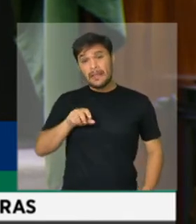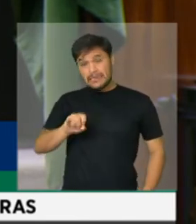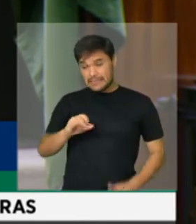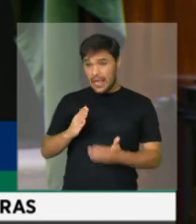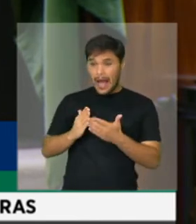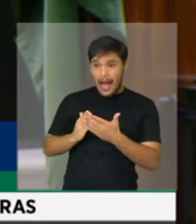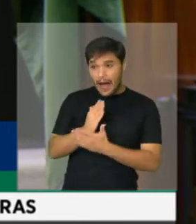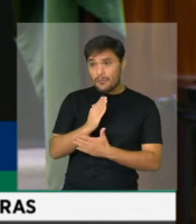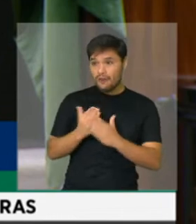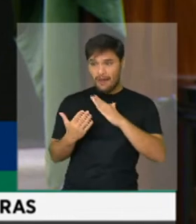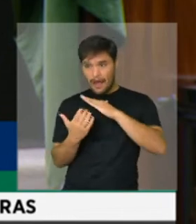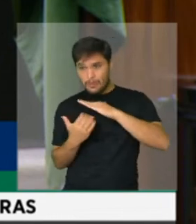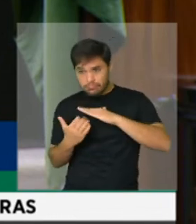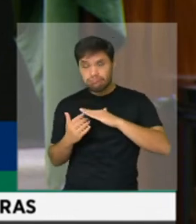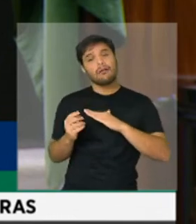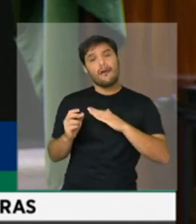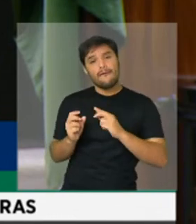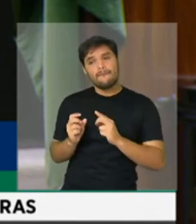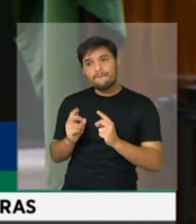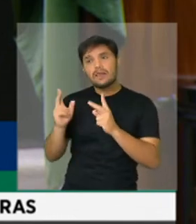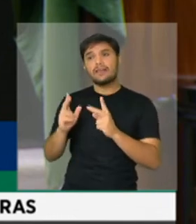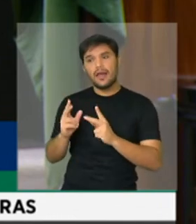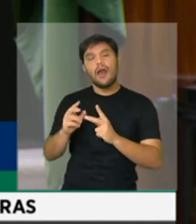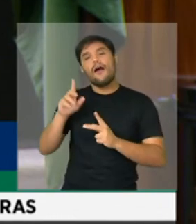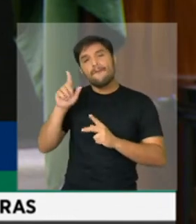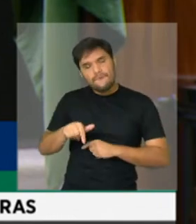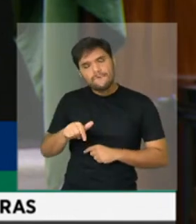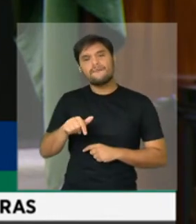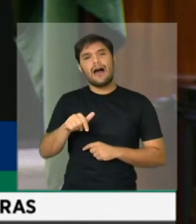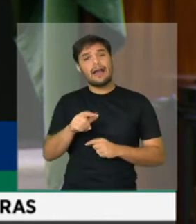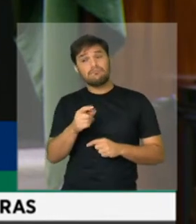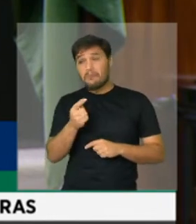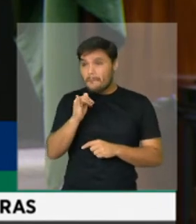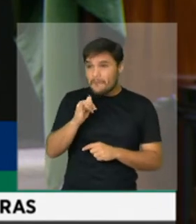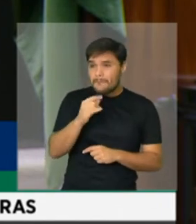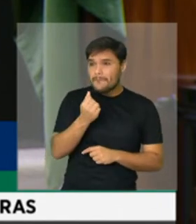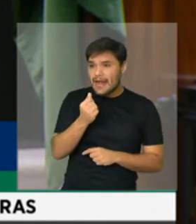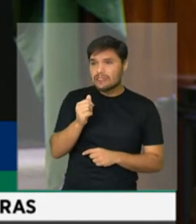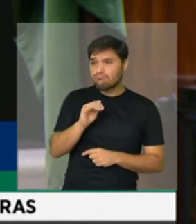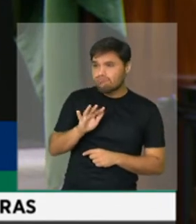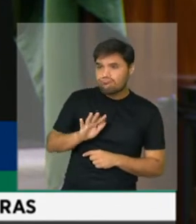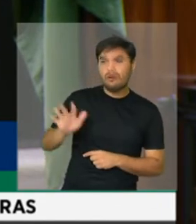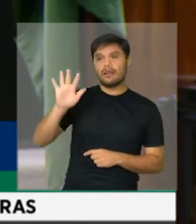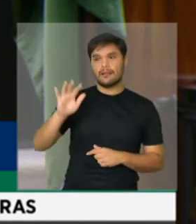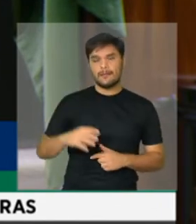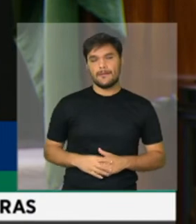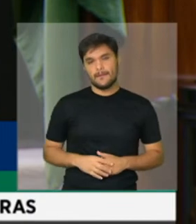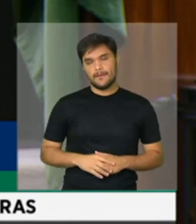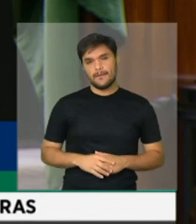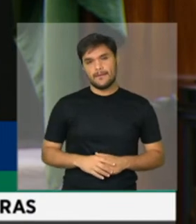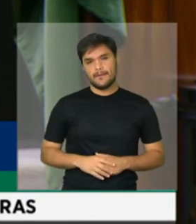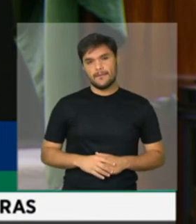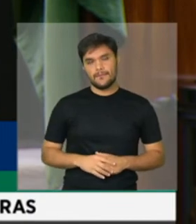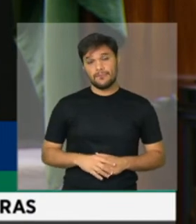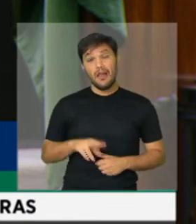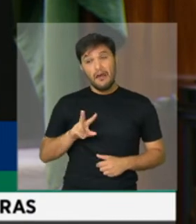CARO. SIM. SE NÓS APROVARMOS ESTA POLÍTICA NÓS SEREMOS CONIVENTES COM ELEVAÇÃO DOS PREÇOS NA ÁREA DE ENERGIA,